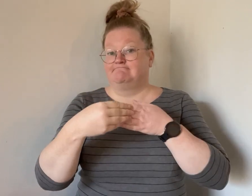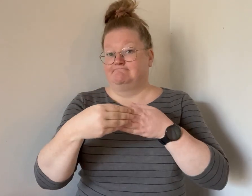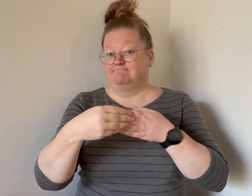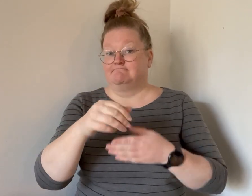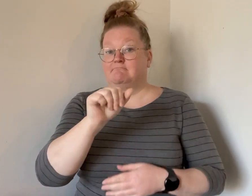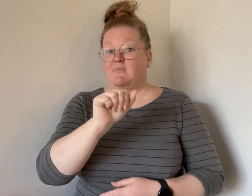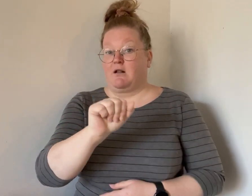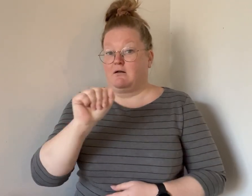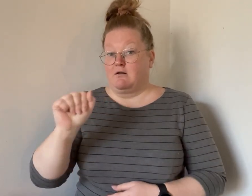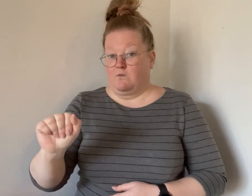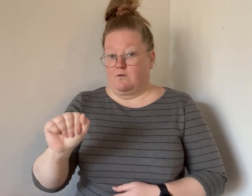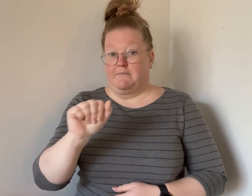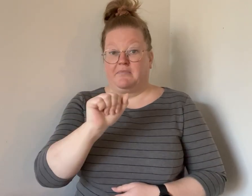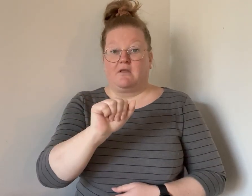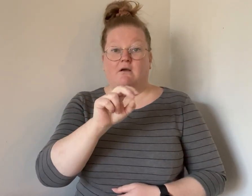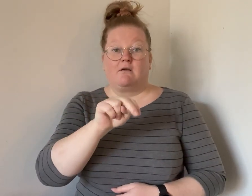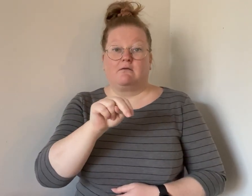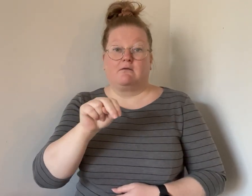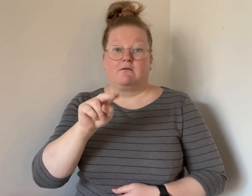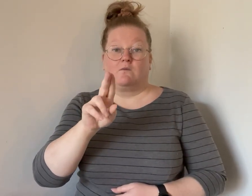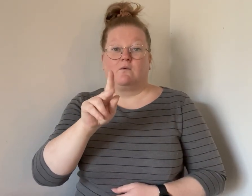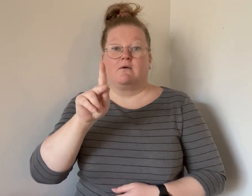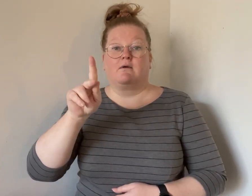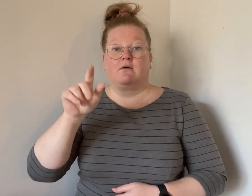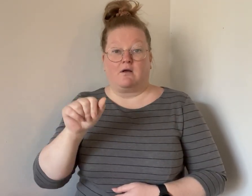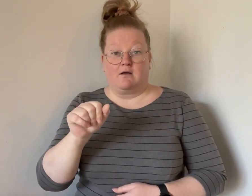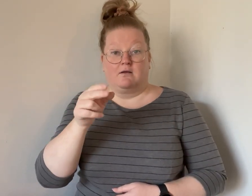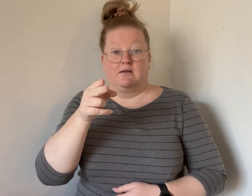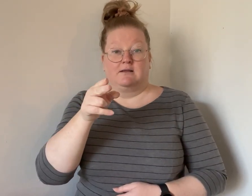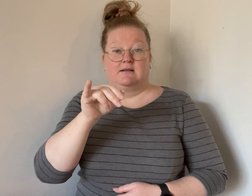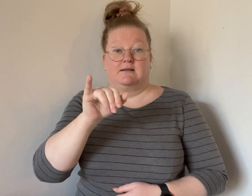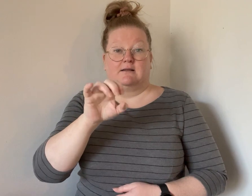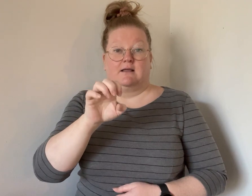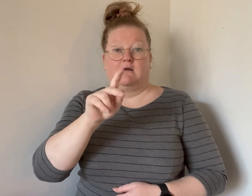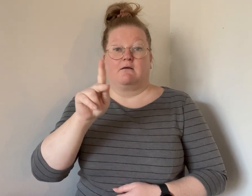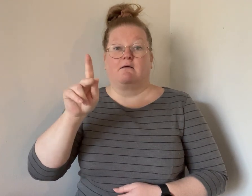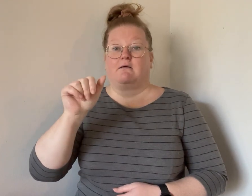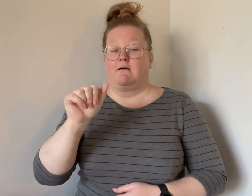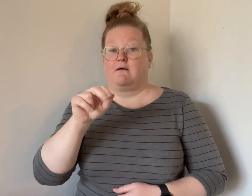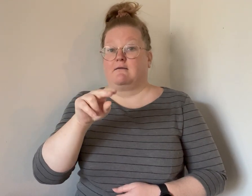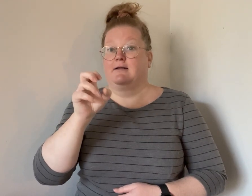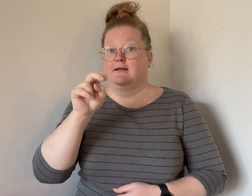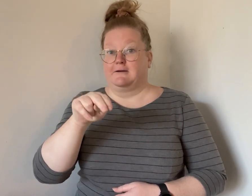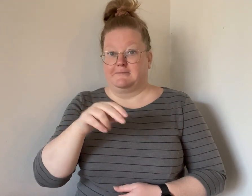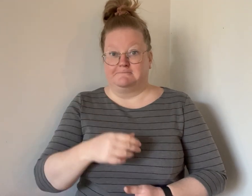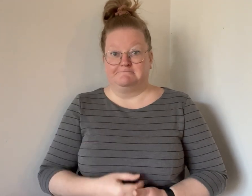Vetäjänä toimii Annukka Hiekkanen.